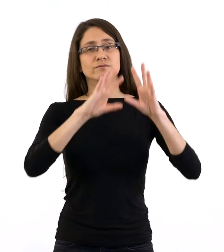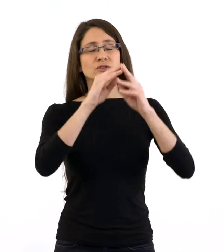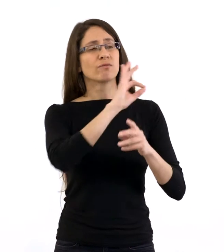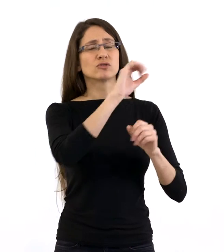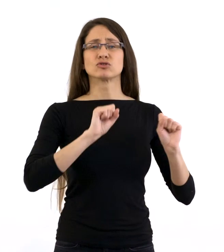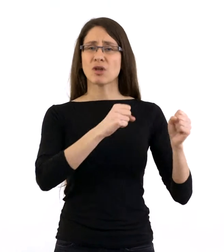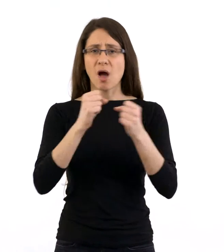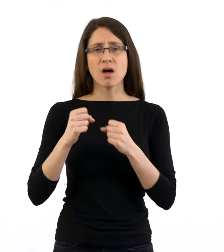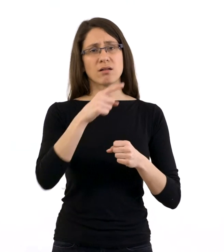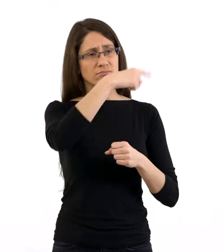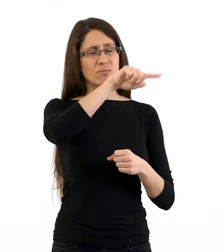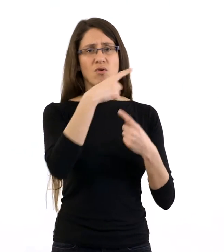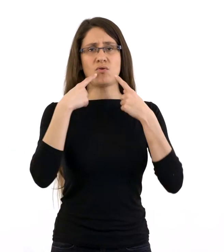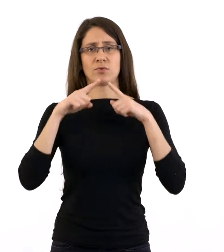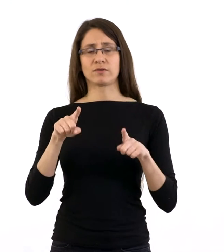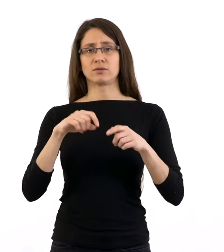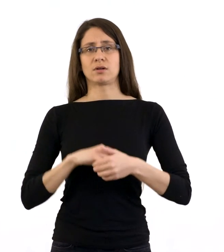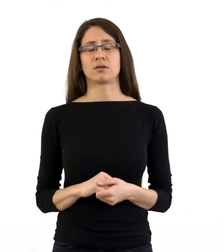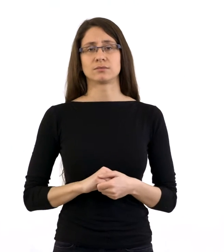Za wszystkie swoje działania ponosi odpowiedzialność.